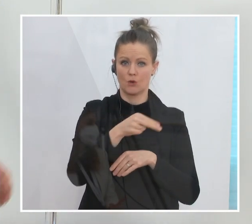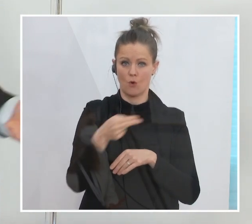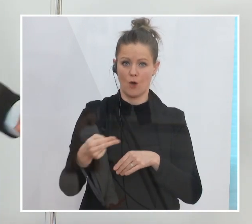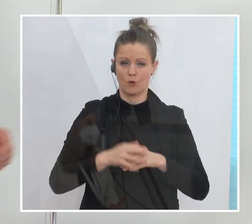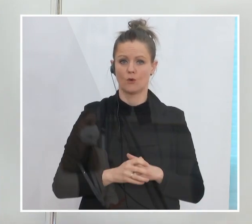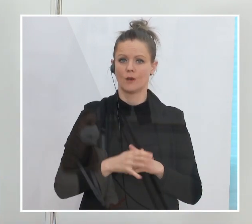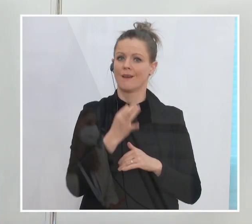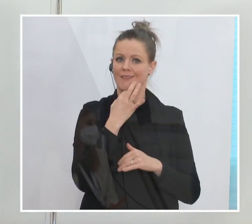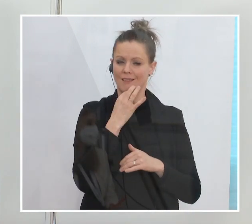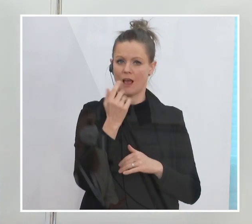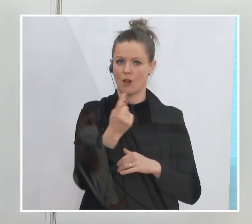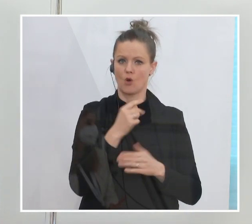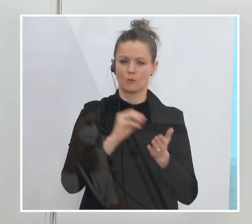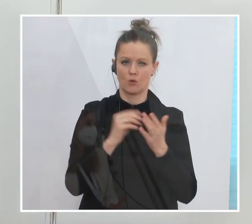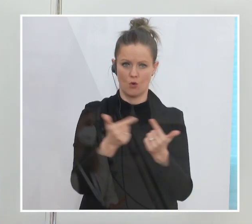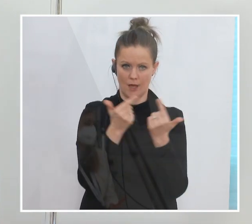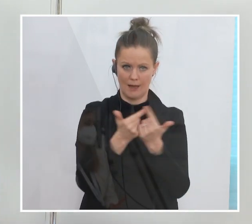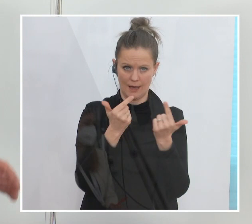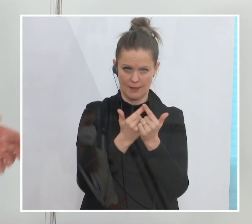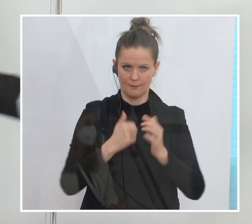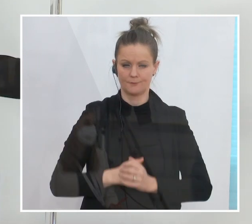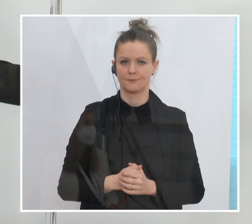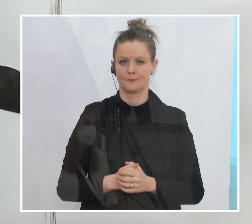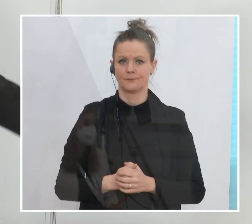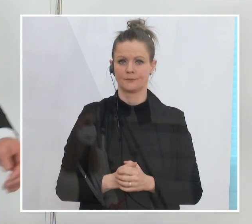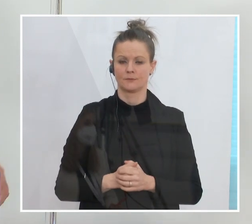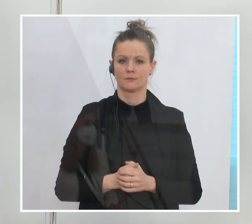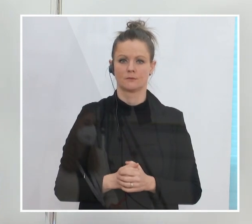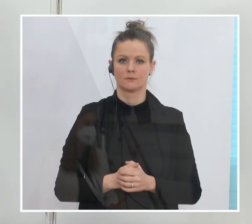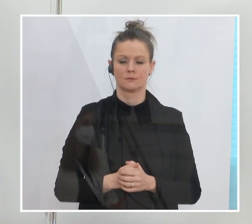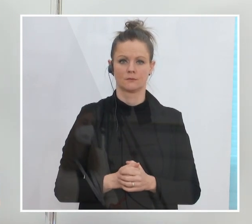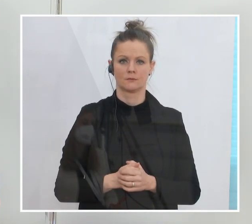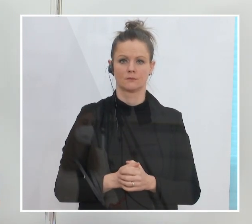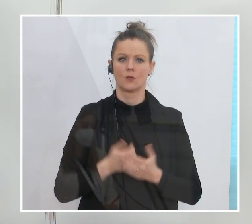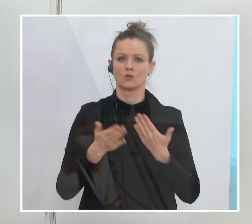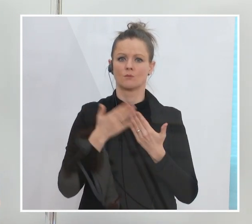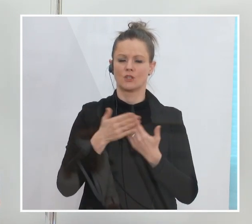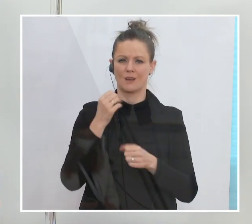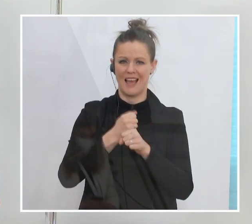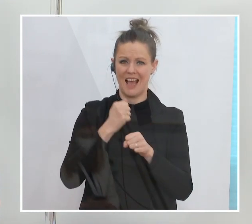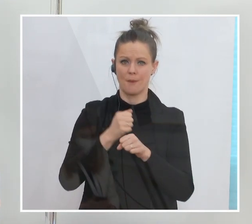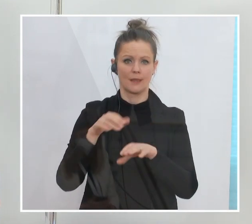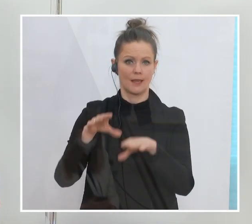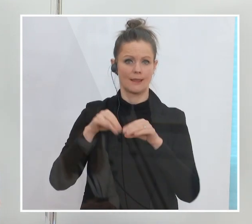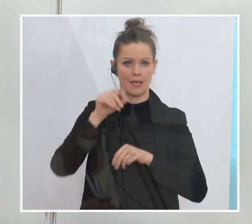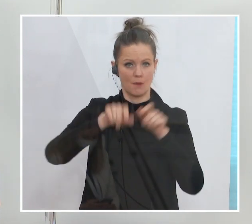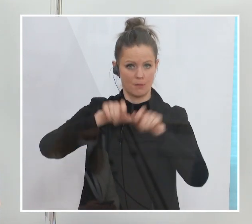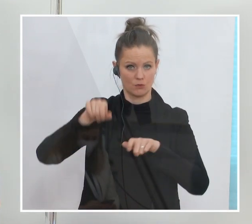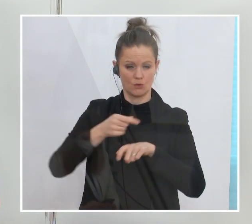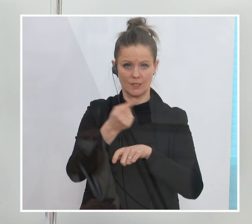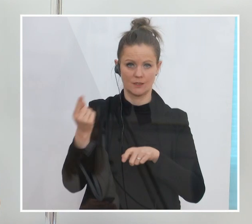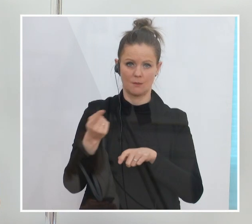Details werden noch vorgestellt etwa, dass die Arbeitnehmerinnen hier eine Trinkgeldpauschale